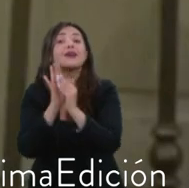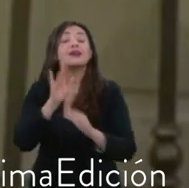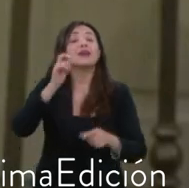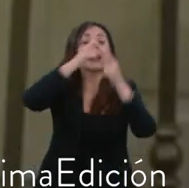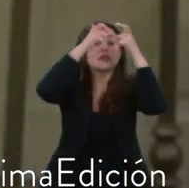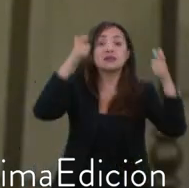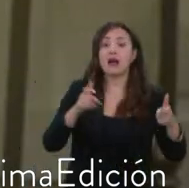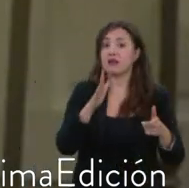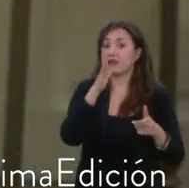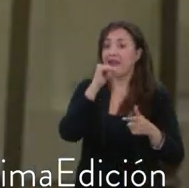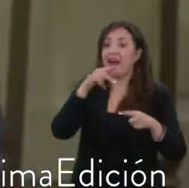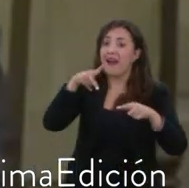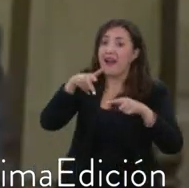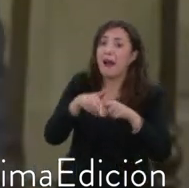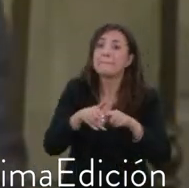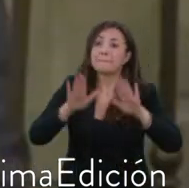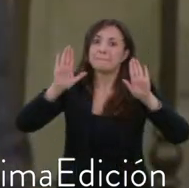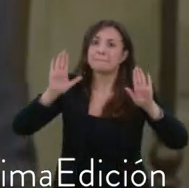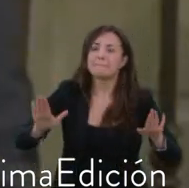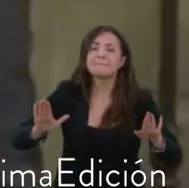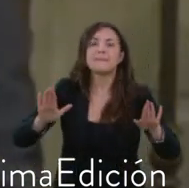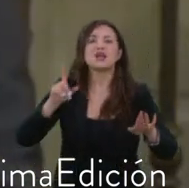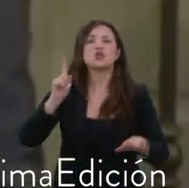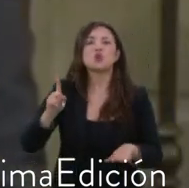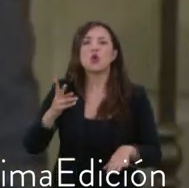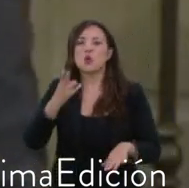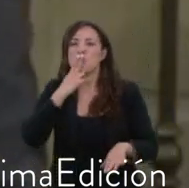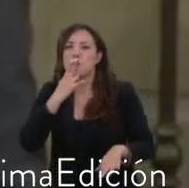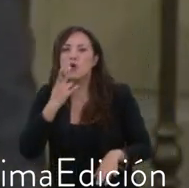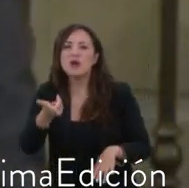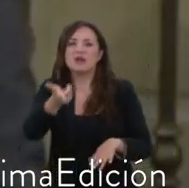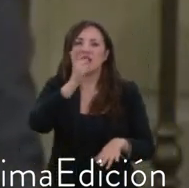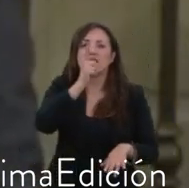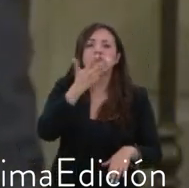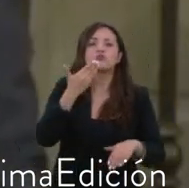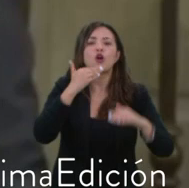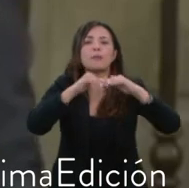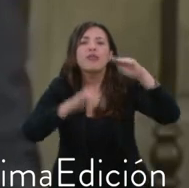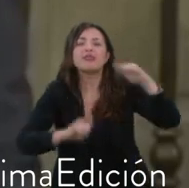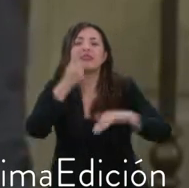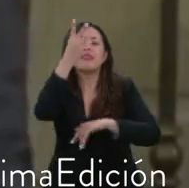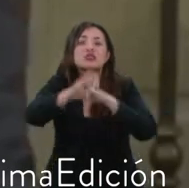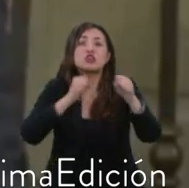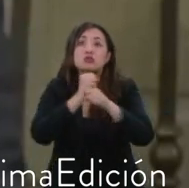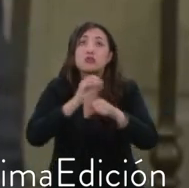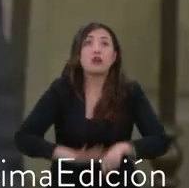que reglamentar el uso adulto y el consumo de uso adulto del cannabis a nivel creativo para así dejar de alimentar el narcotráfico.